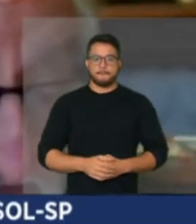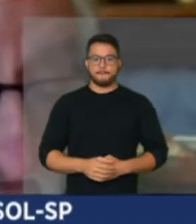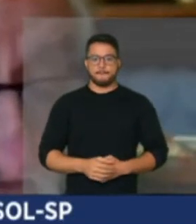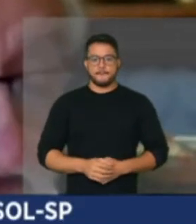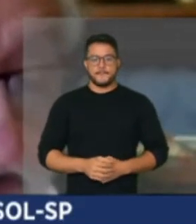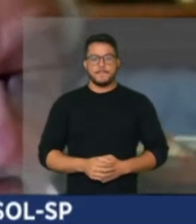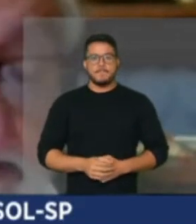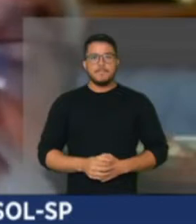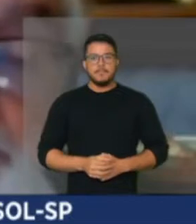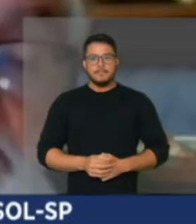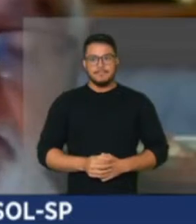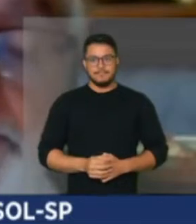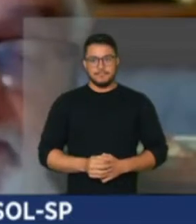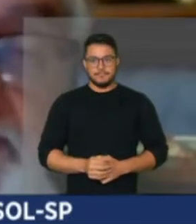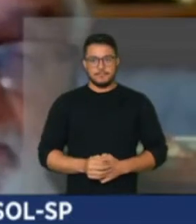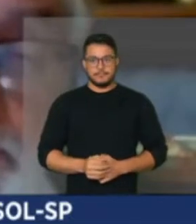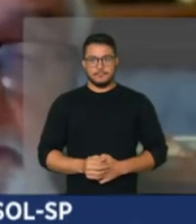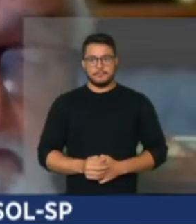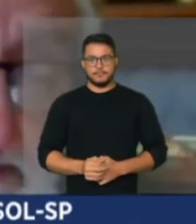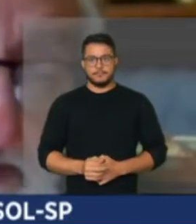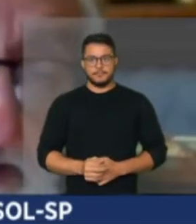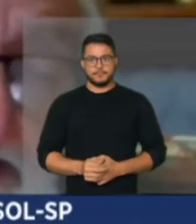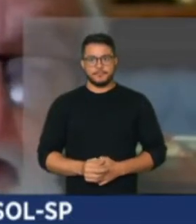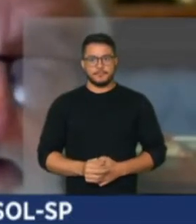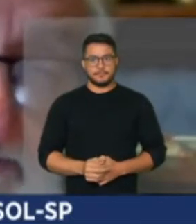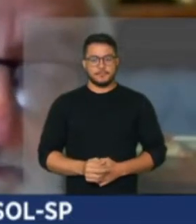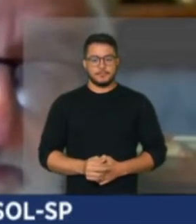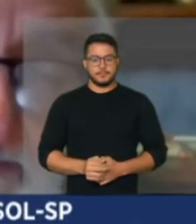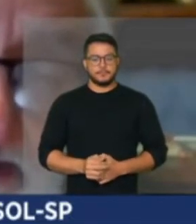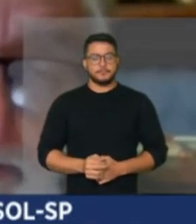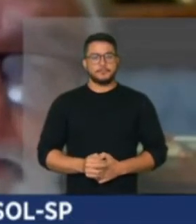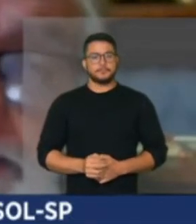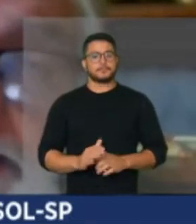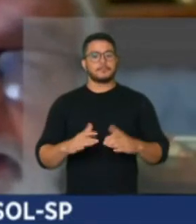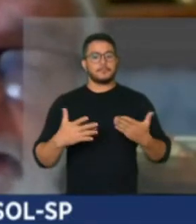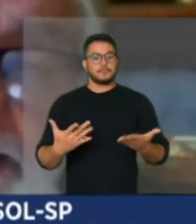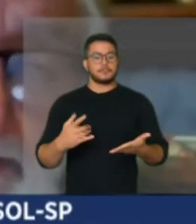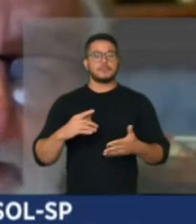ONDE A PROVA PRECISA SER OBTIDA. ESSE PROJETO PODERIA TER MAIS APERFEIÇOAMENTO NA PRÓPRIA CÂMARA, NÓS